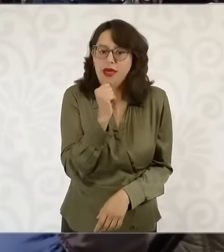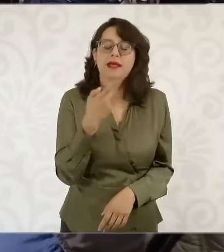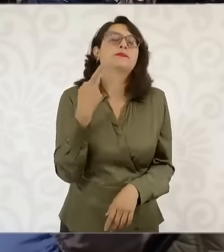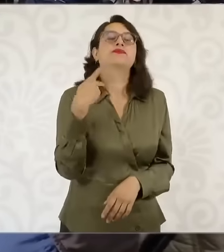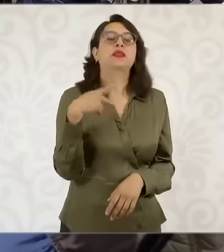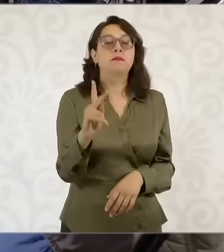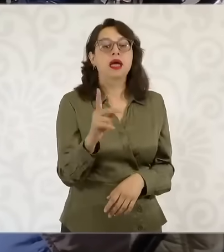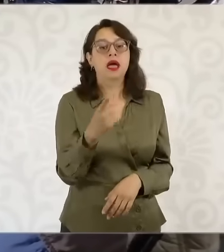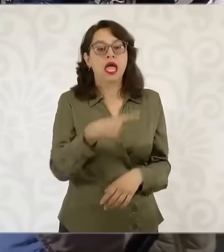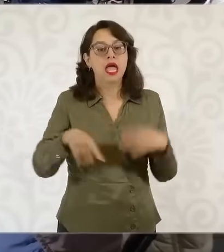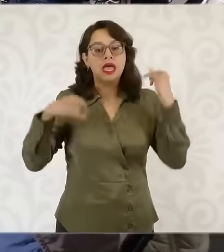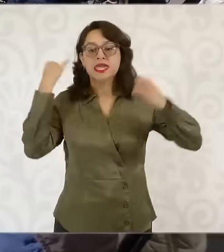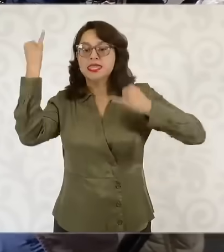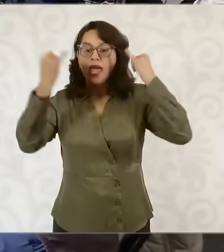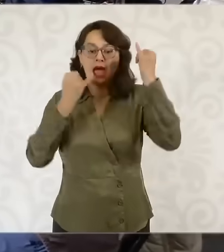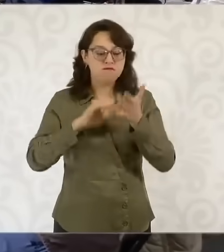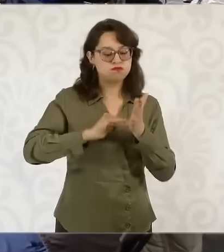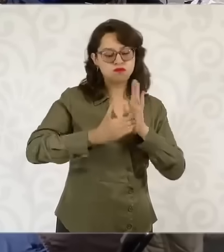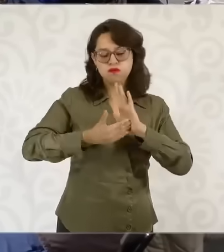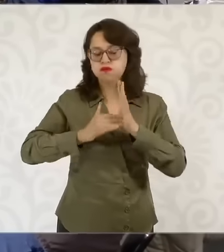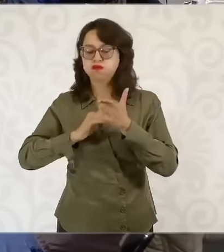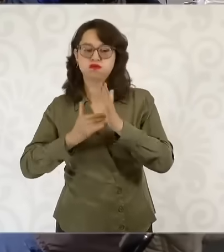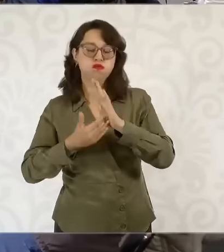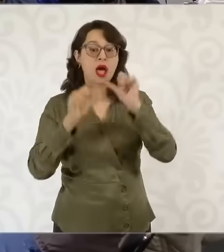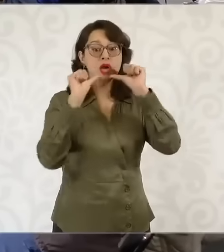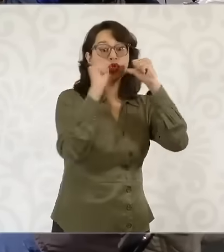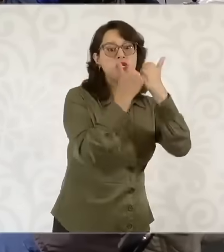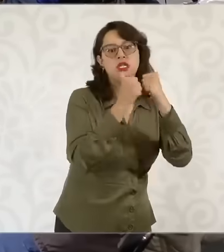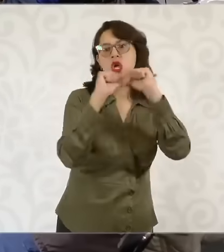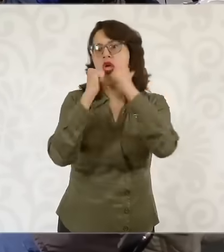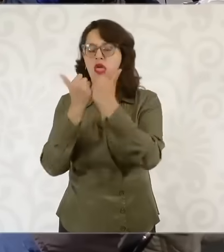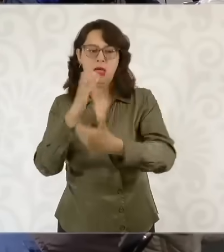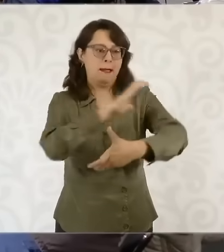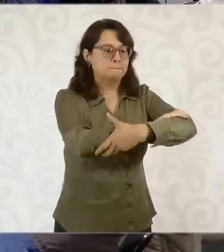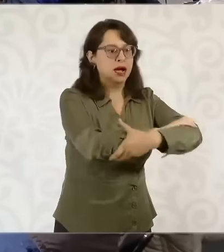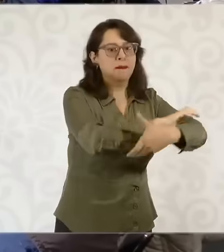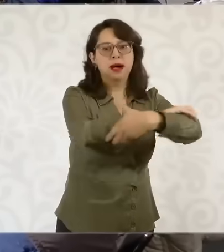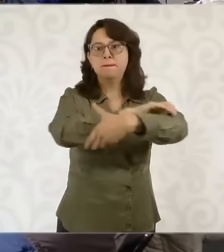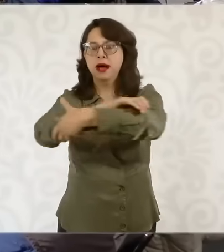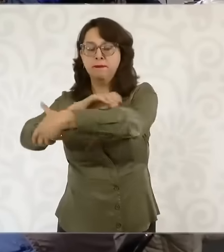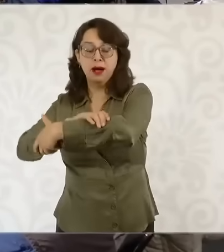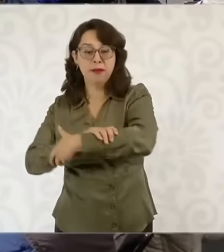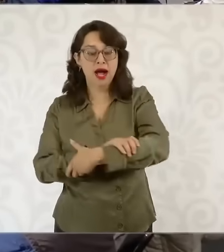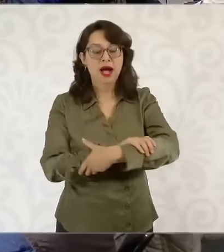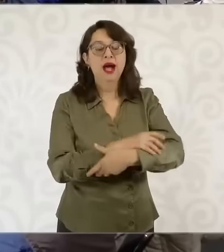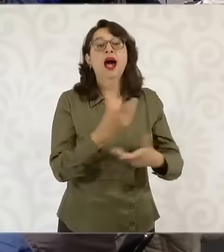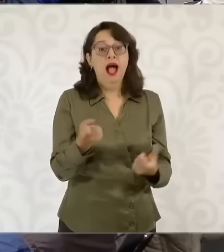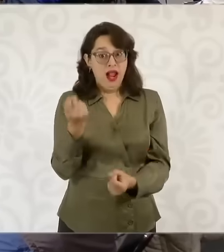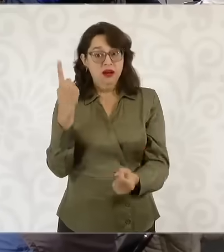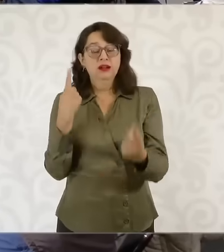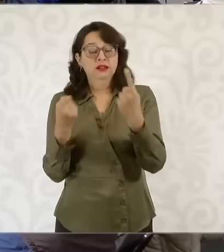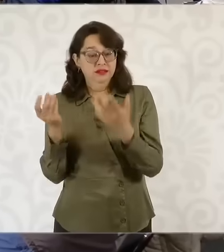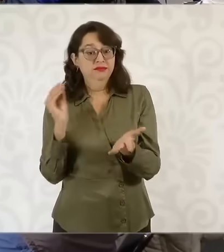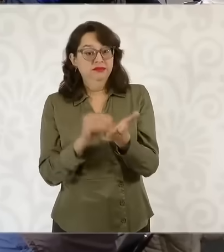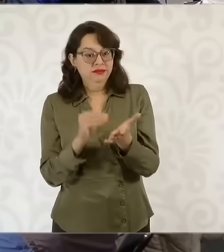de autoabasto. Entonces, hay muchos todavía que están en ese sistema que incluso hoy es ilegal.